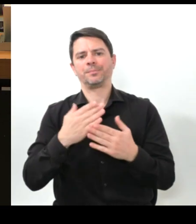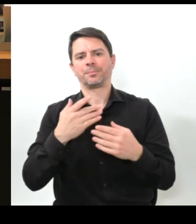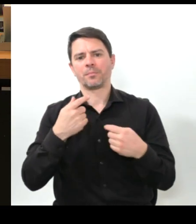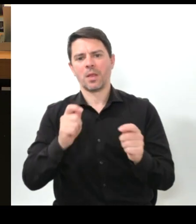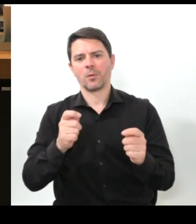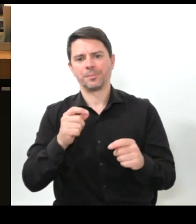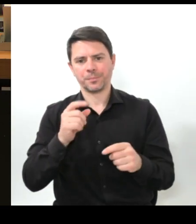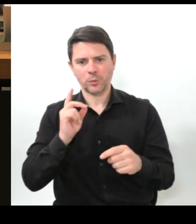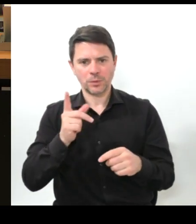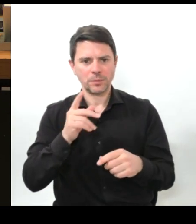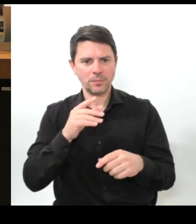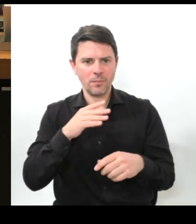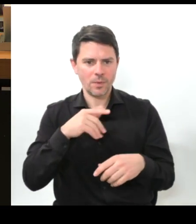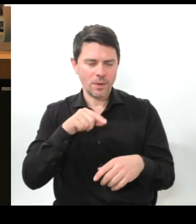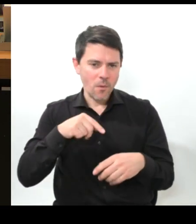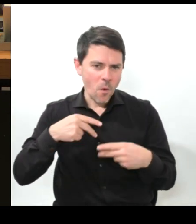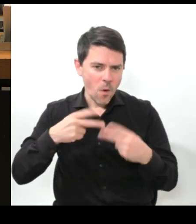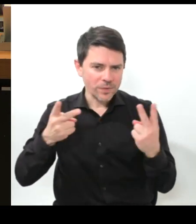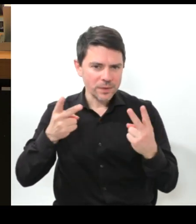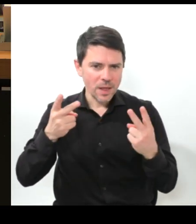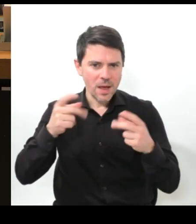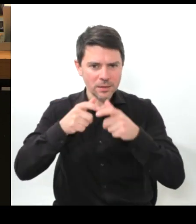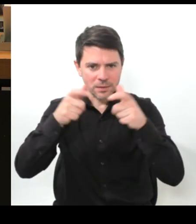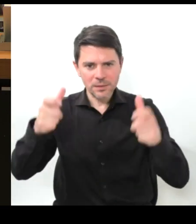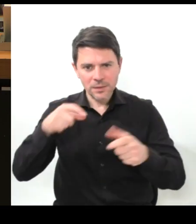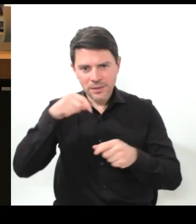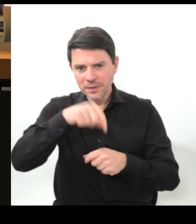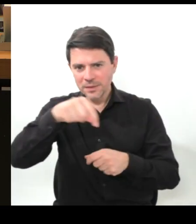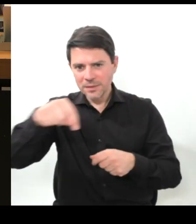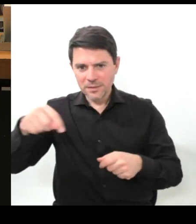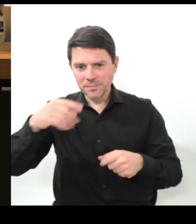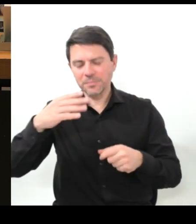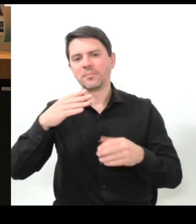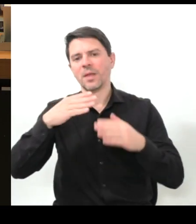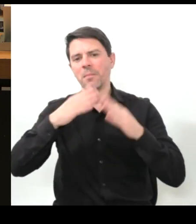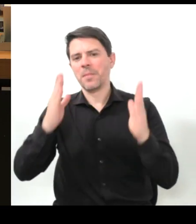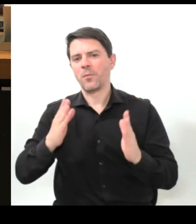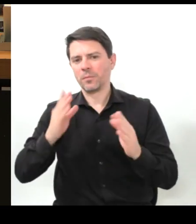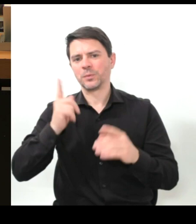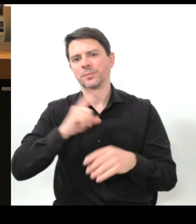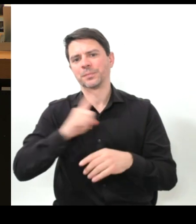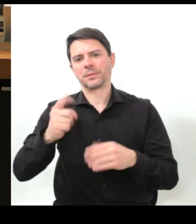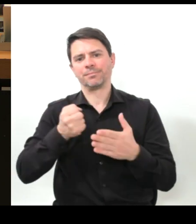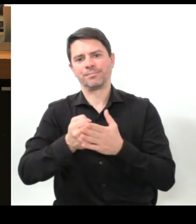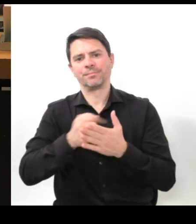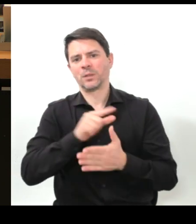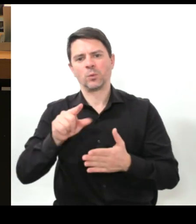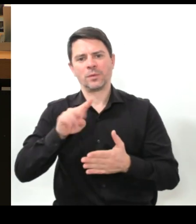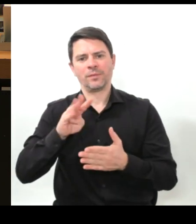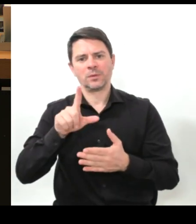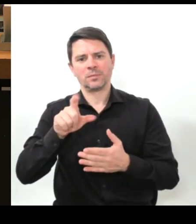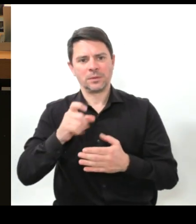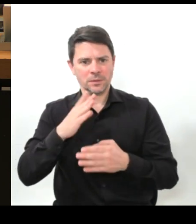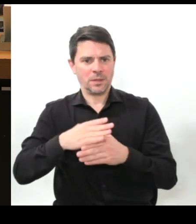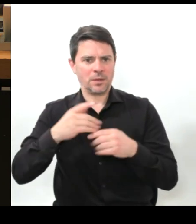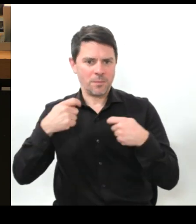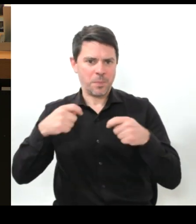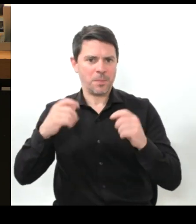scheitern, zumal die Dächer meist ohnehin nicht einmal sind. Und Herr Kollege Geistreich geht einen Schritt weiter. Ich glaube, wir müssen da etwas machen.